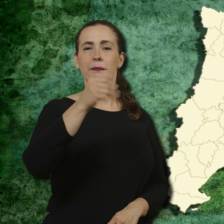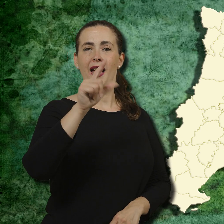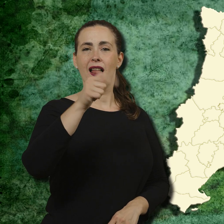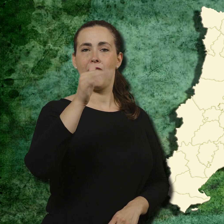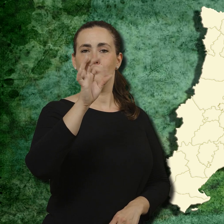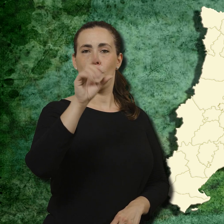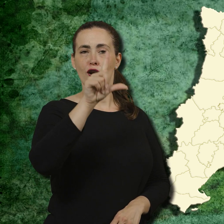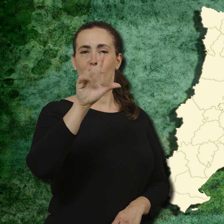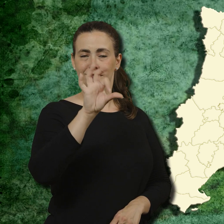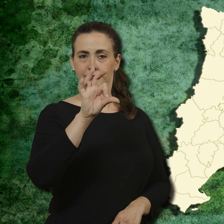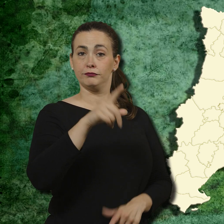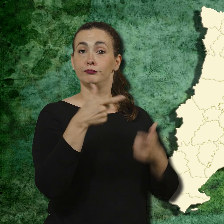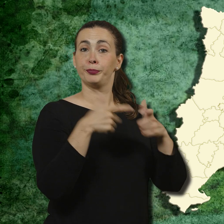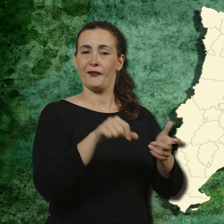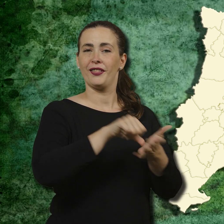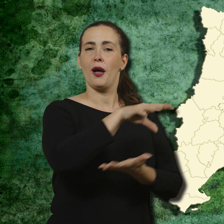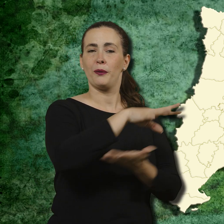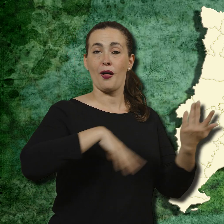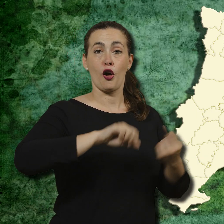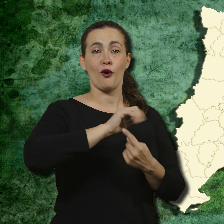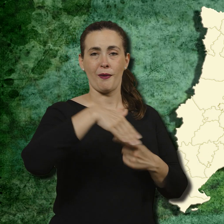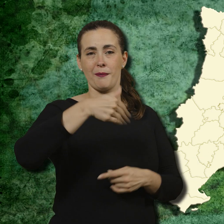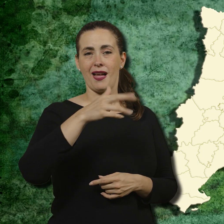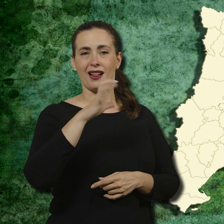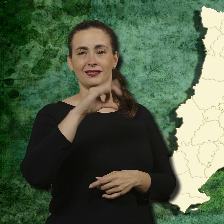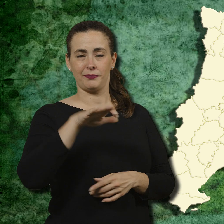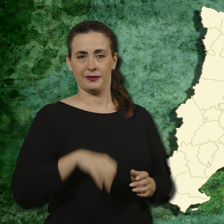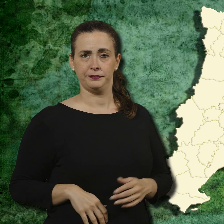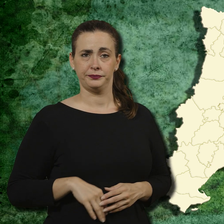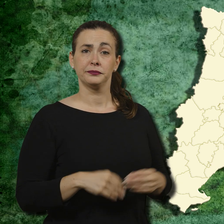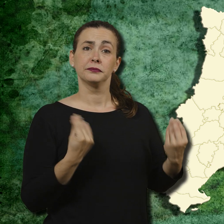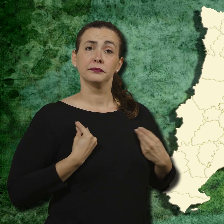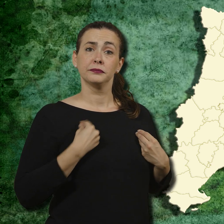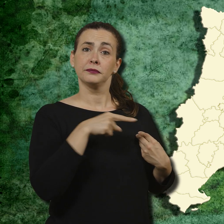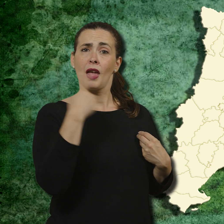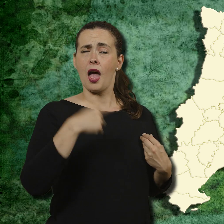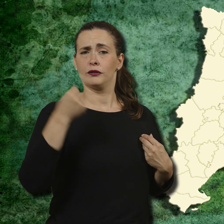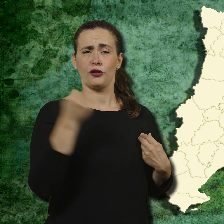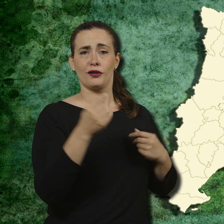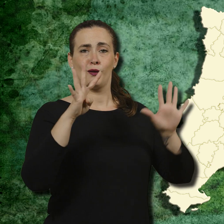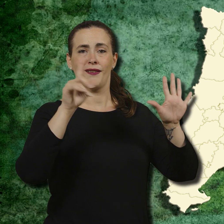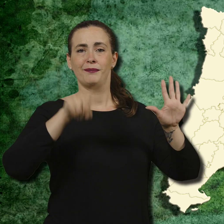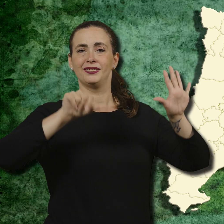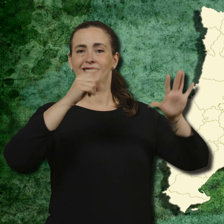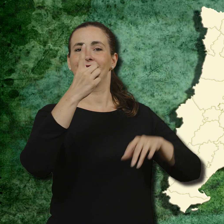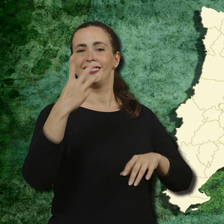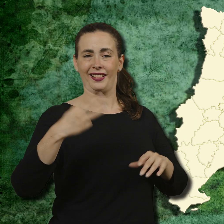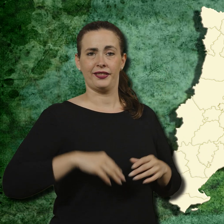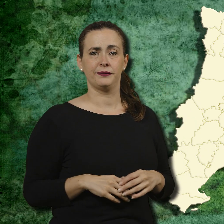PALAFOLLS Província de Barcelona Comarca: Maresme Població: 9.613 habitants.